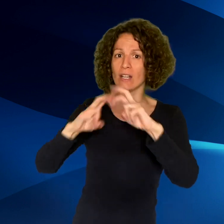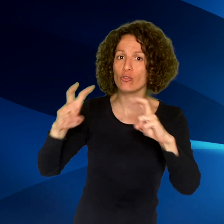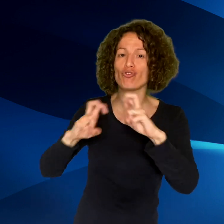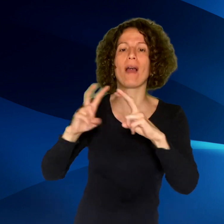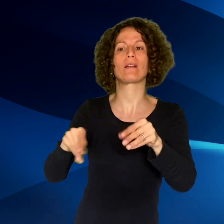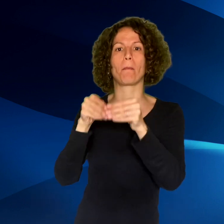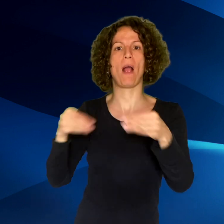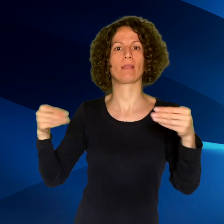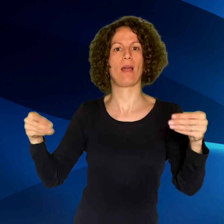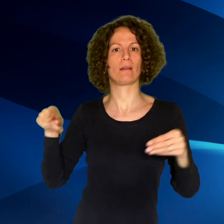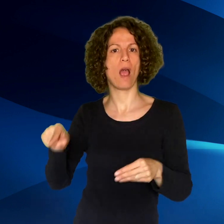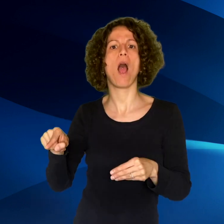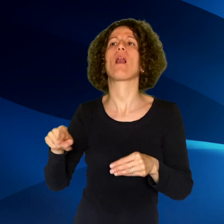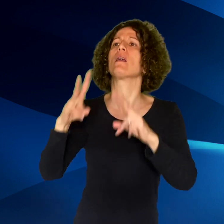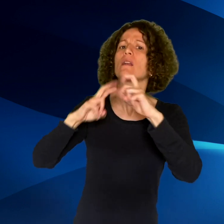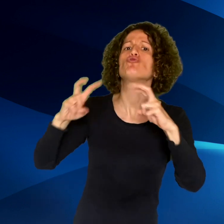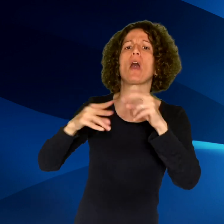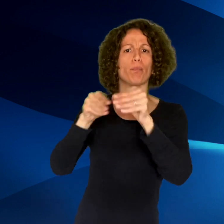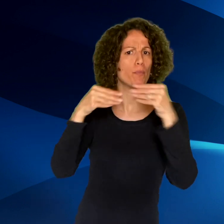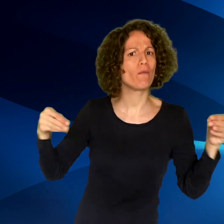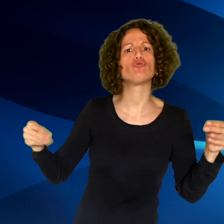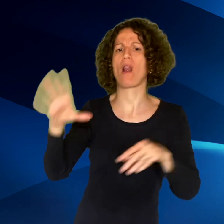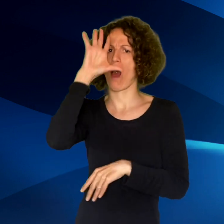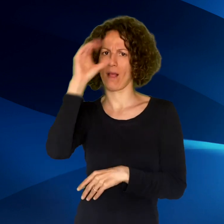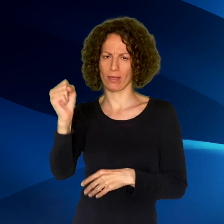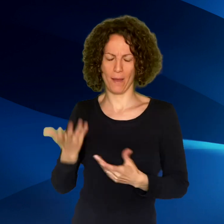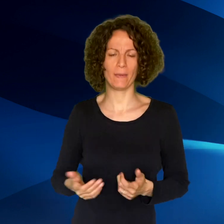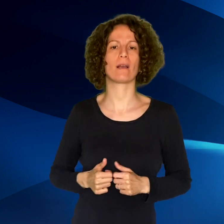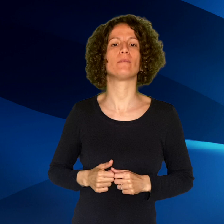e nella ricerca professionale e accademica della lingua dei segni.